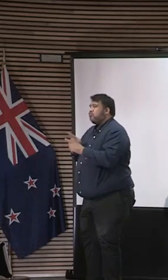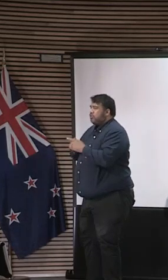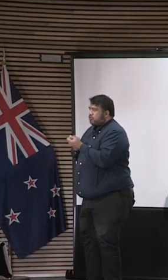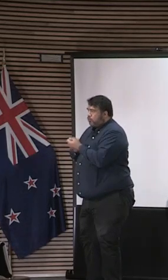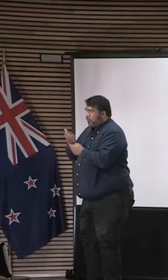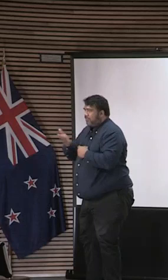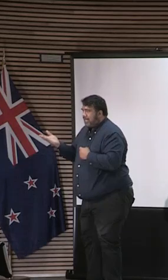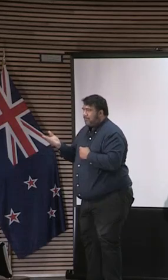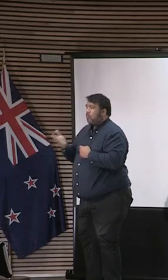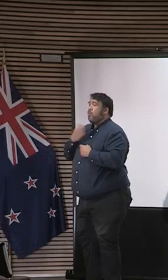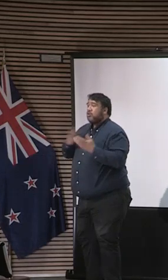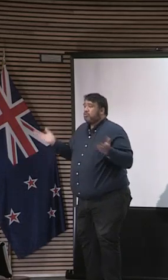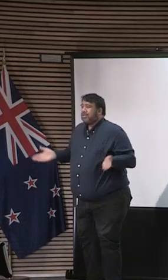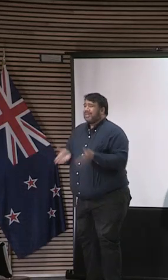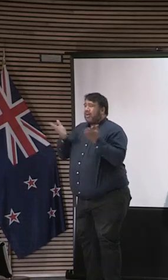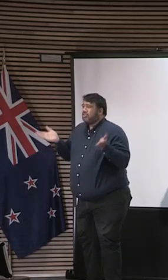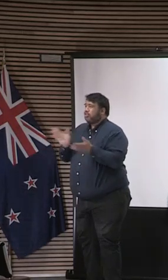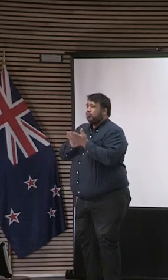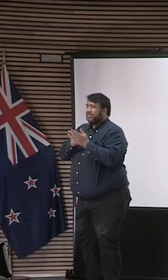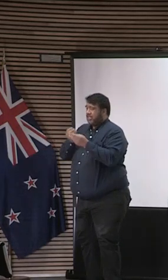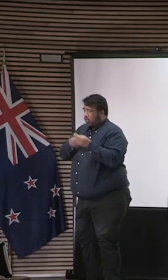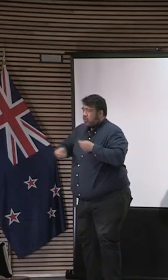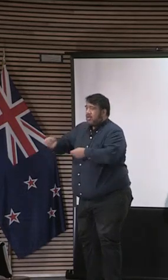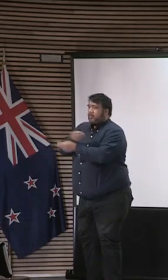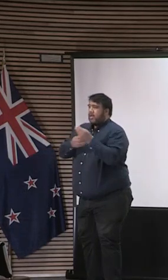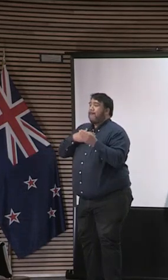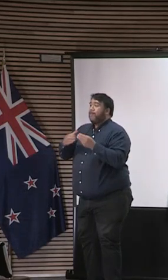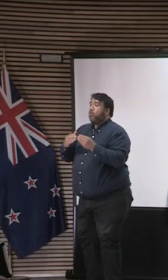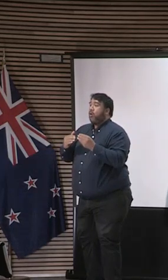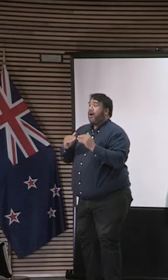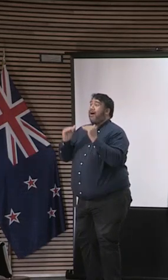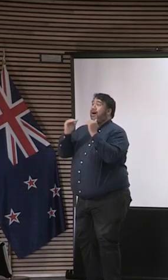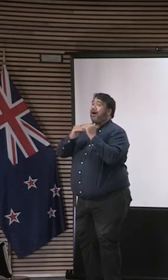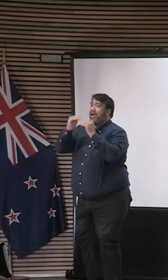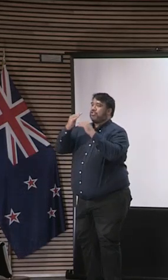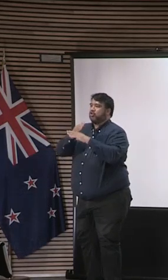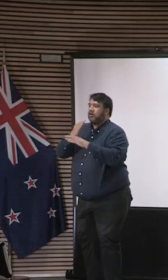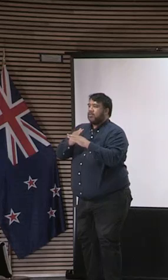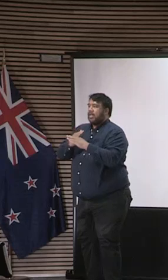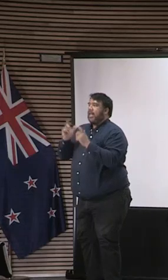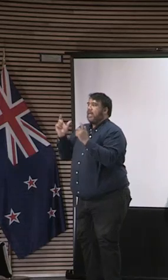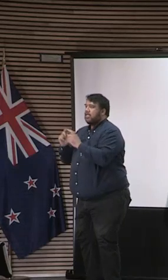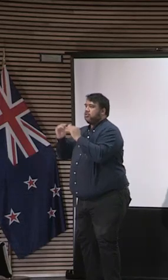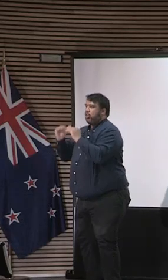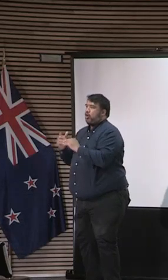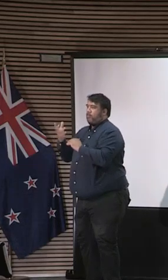te aratohu na te Komihana Ratonga a te Kawanatanga i tenei ra, ki te whakamahi i te aukati i nga utu ki te hunga e whiwhi moni nui ake nei, engari kia tirohia te ahua o nga utu whakapau moni a nga moni ki a raatau. Ana, ahakoa koinei te